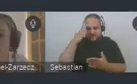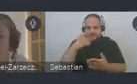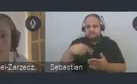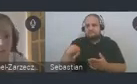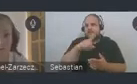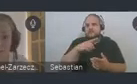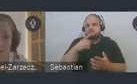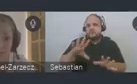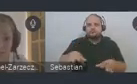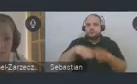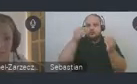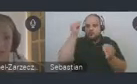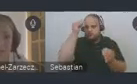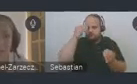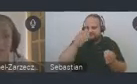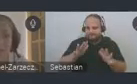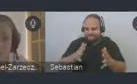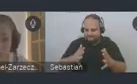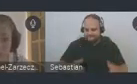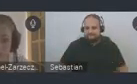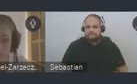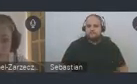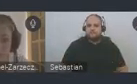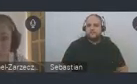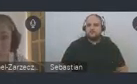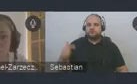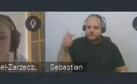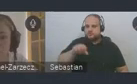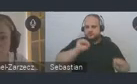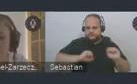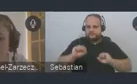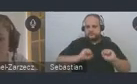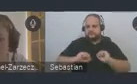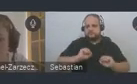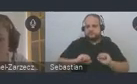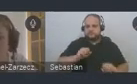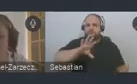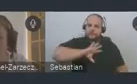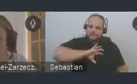dla cyfrowych debiutantów takie nie jest. Daj przestrzeń do ćwiczeń. Tu jest kwestia cierpliwości.